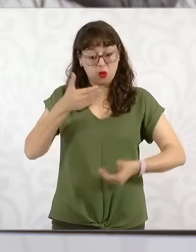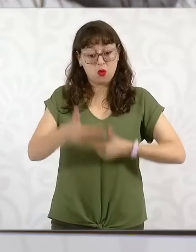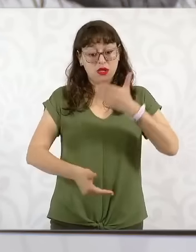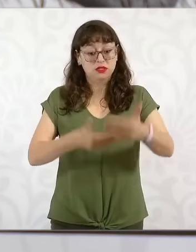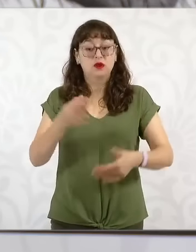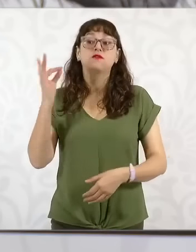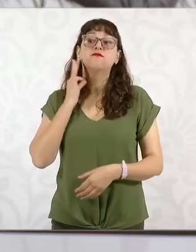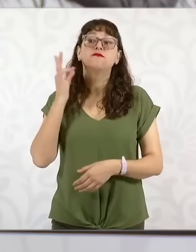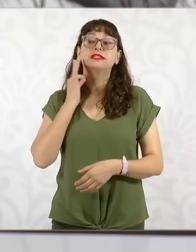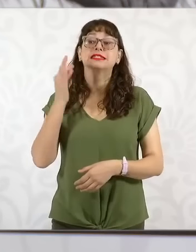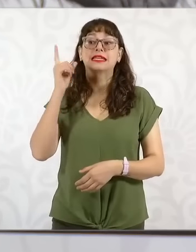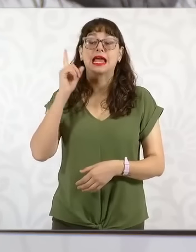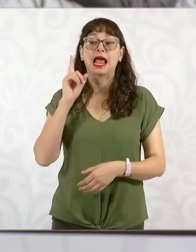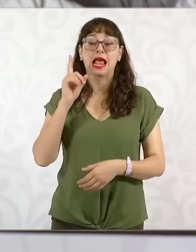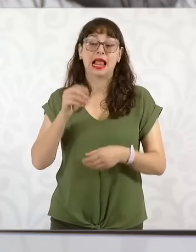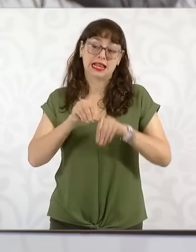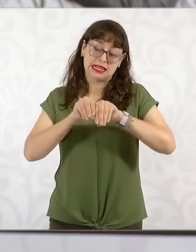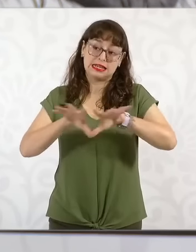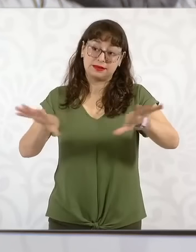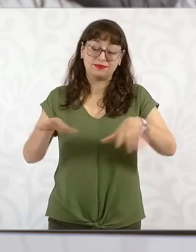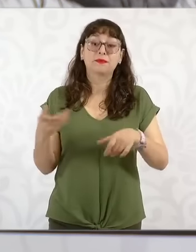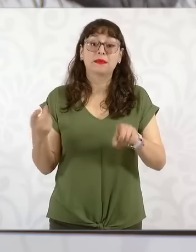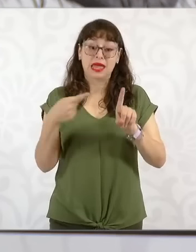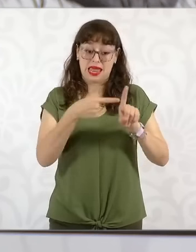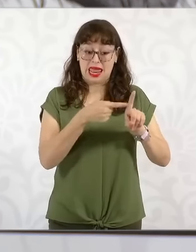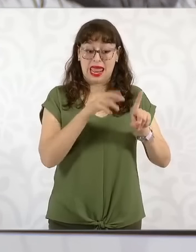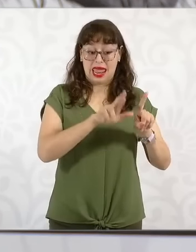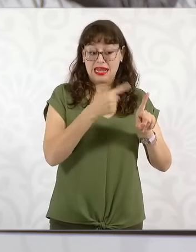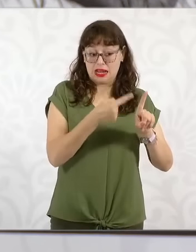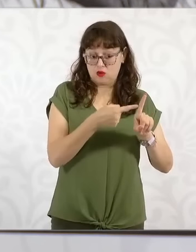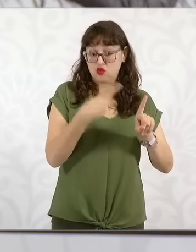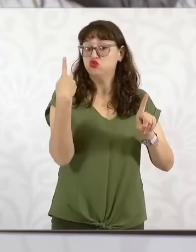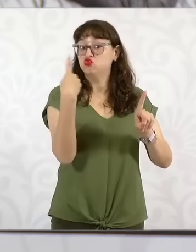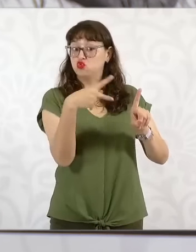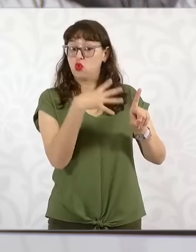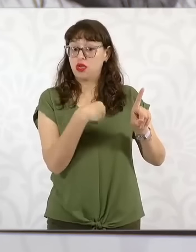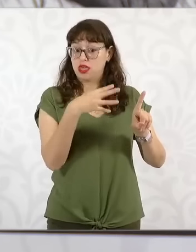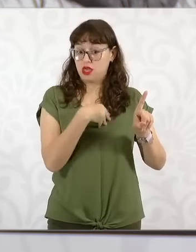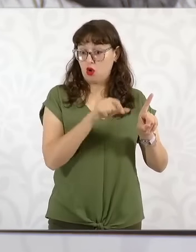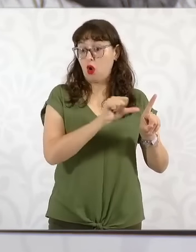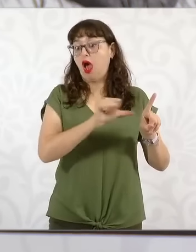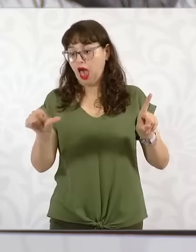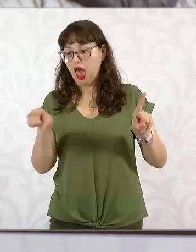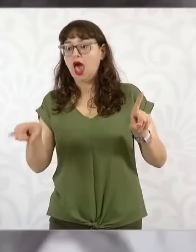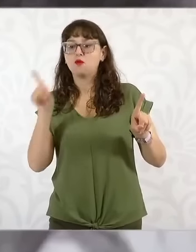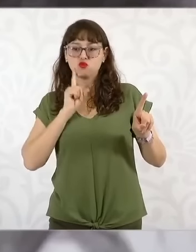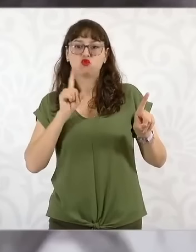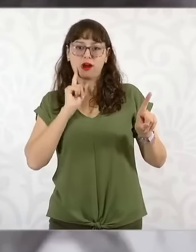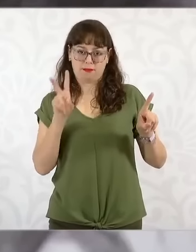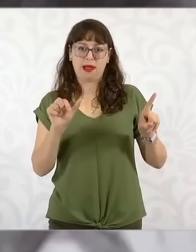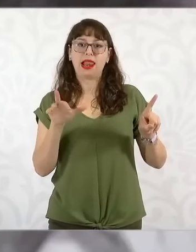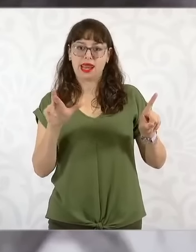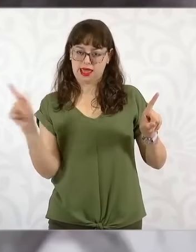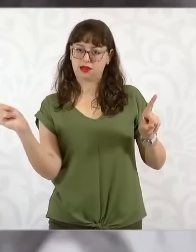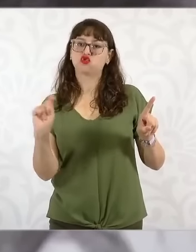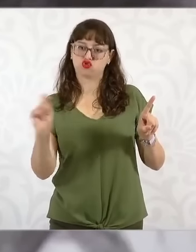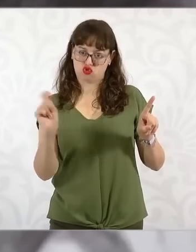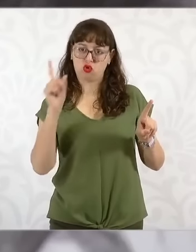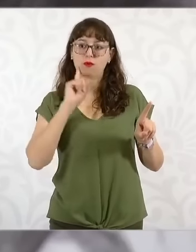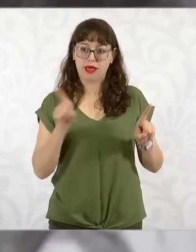El hijo del R1 tenía una relación sentimental con con Valeria. ya la había amenazado en varias